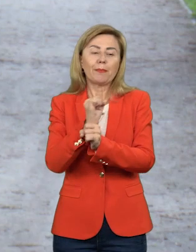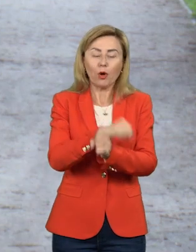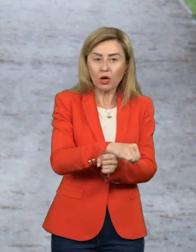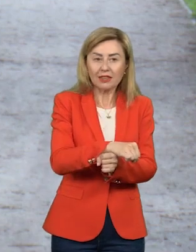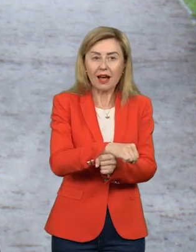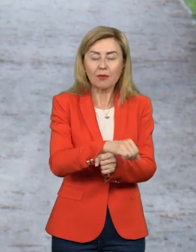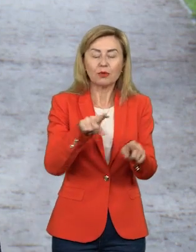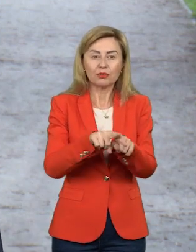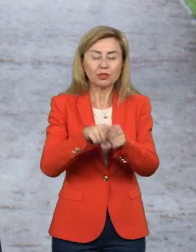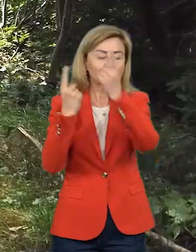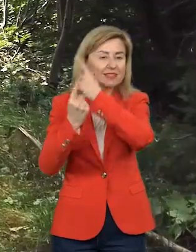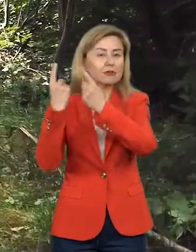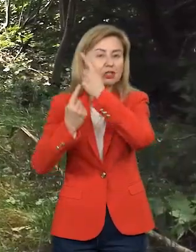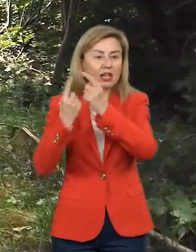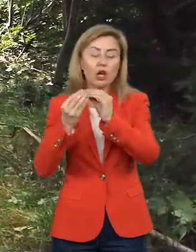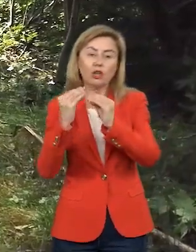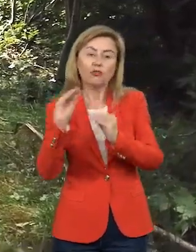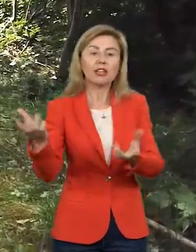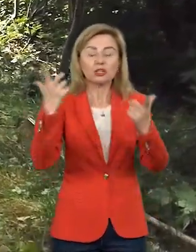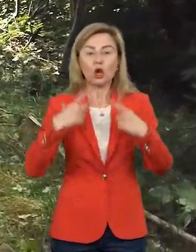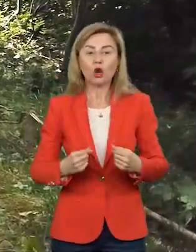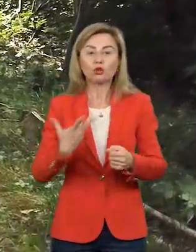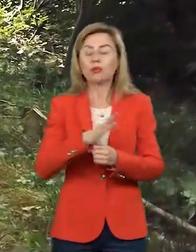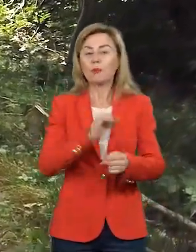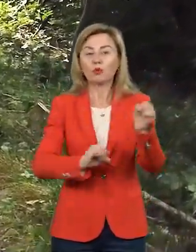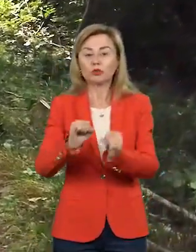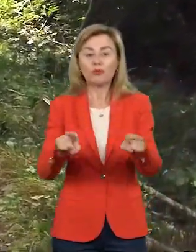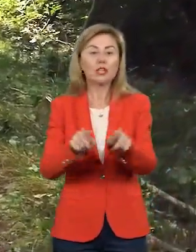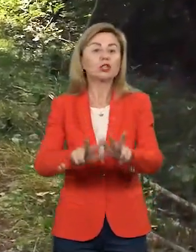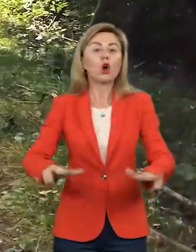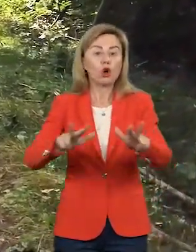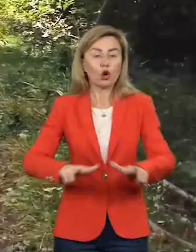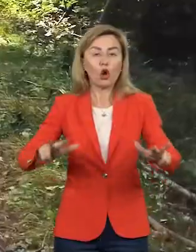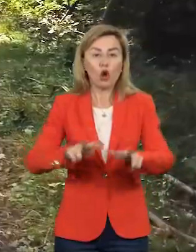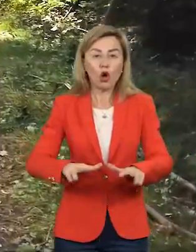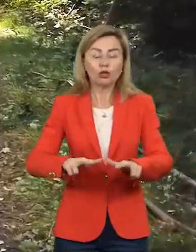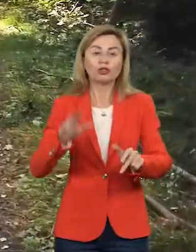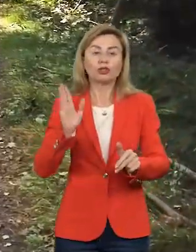to coraz więcej osób z niepełnosprawnościami i ich rodzin tę turystykę górską uprawia.